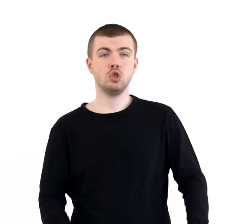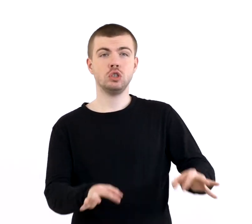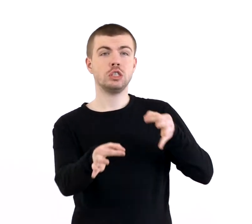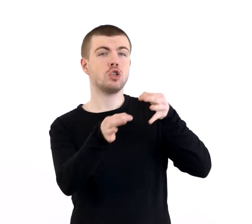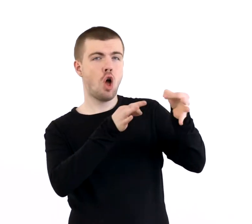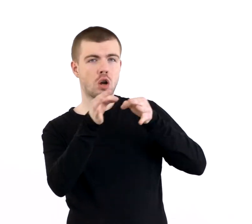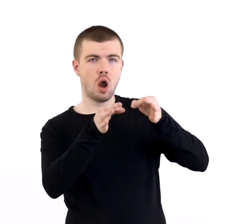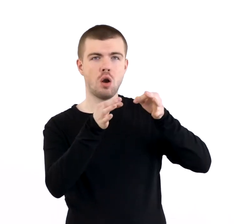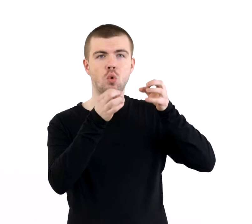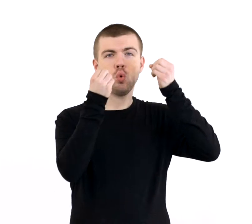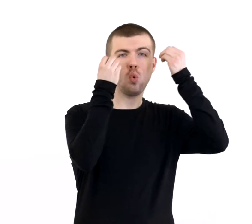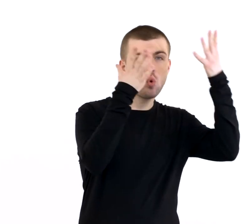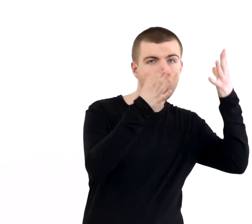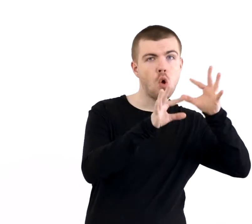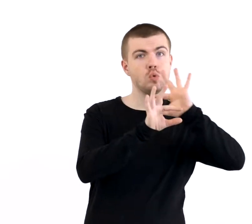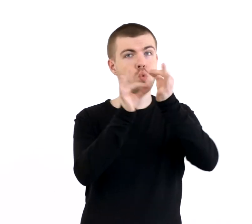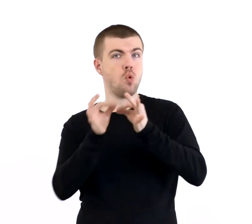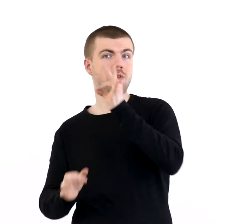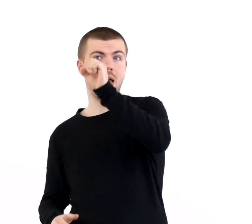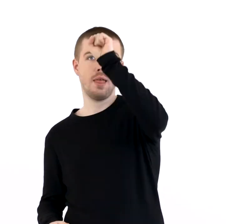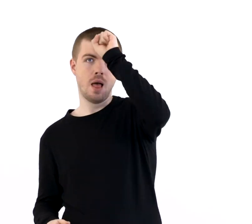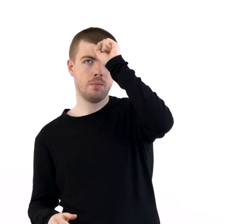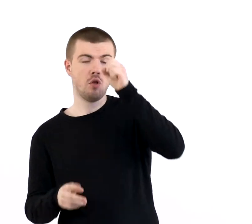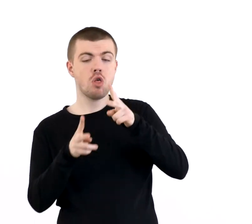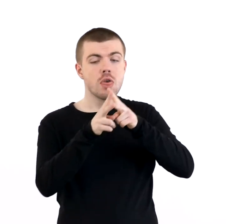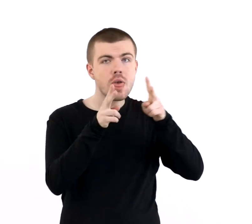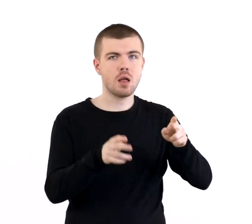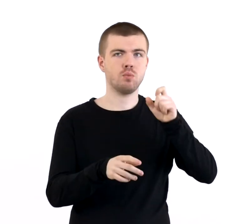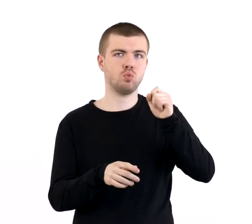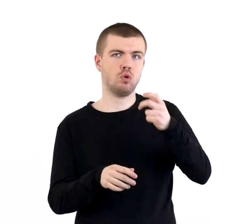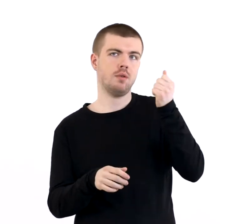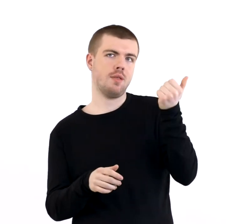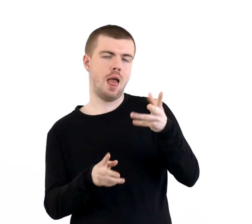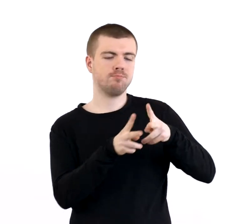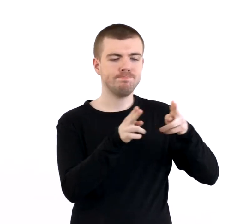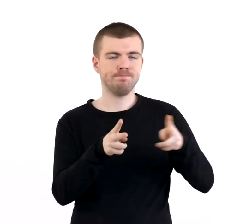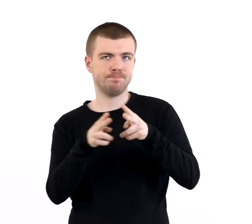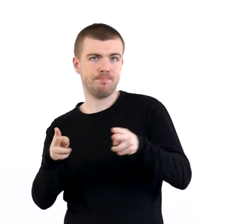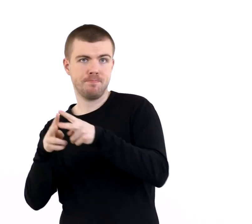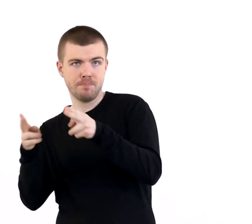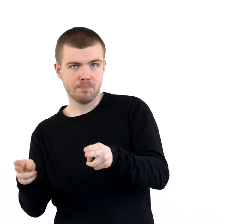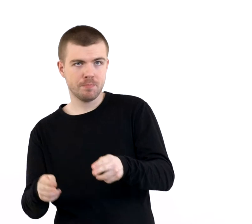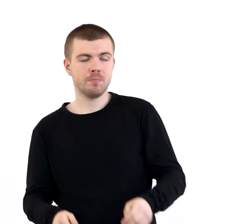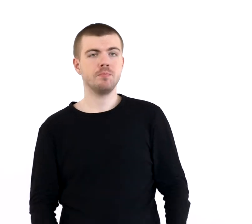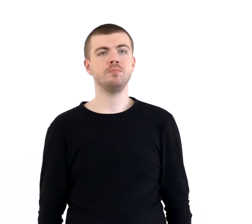Historia kultury i sztuki egipskiej dzieli się na kilka okresów: